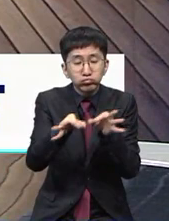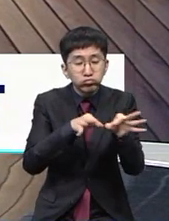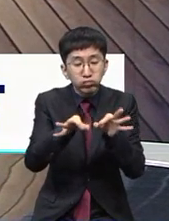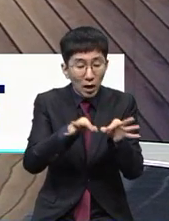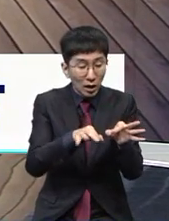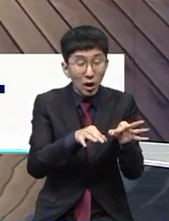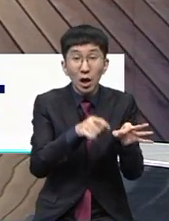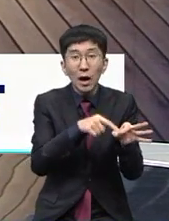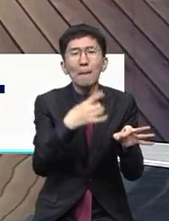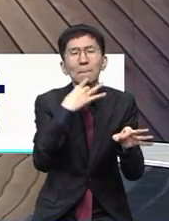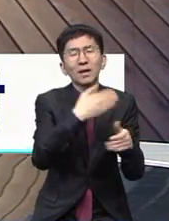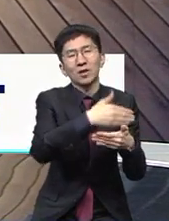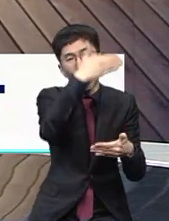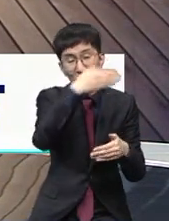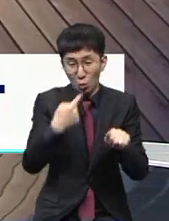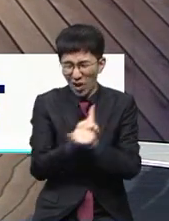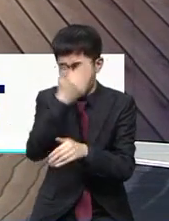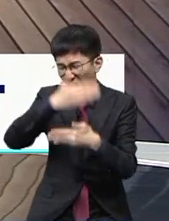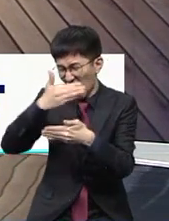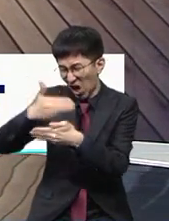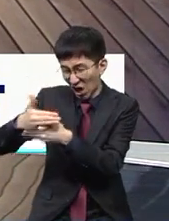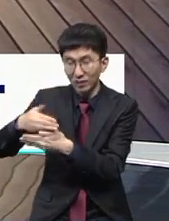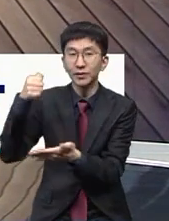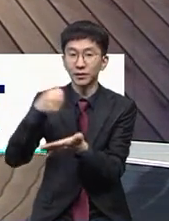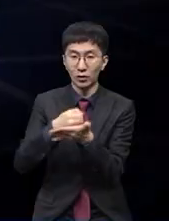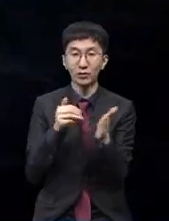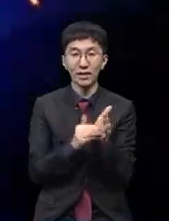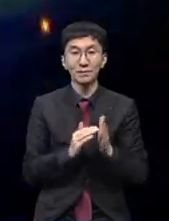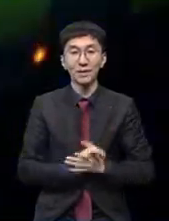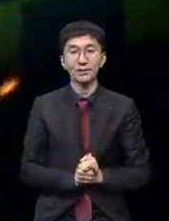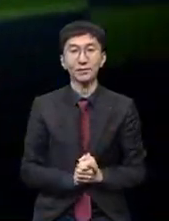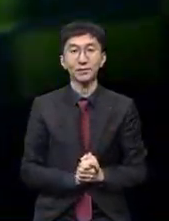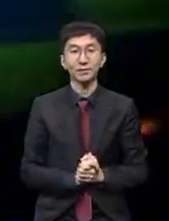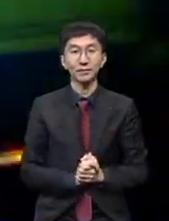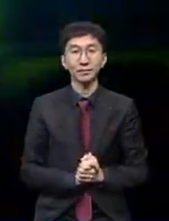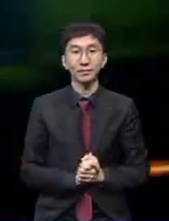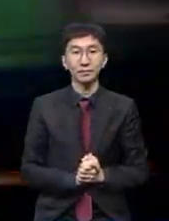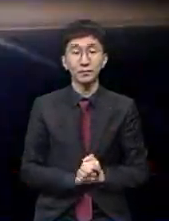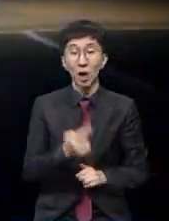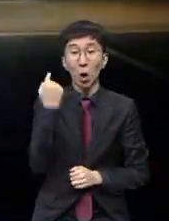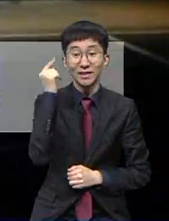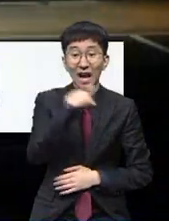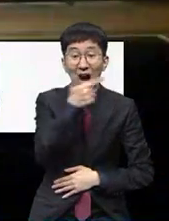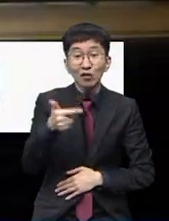김정기 기자입니다. (기자) 어제 하루 영국 정부가 집계한